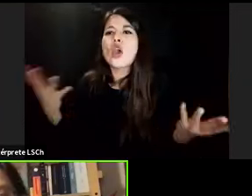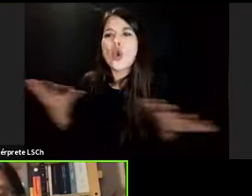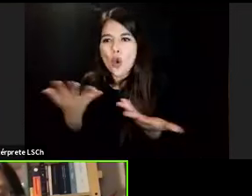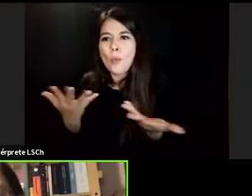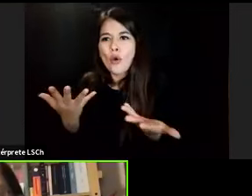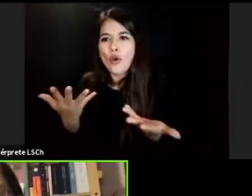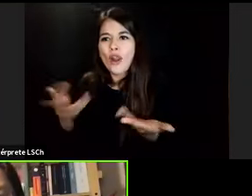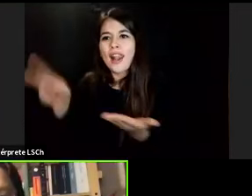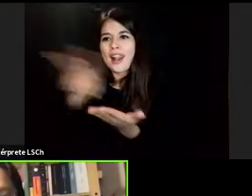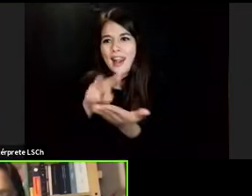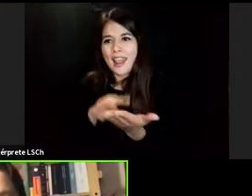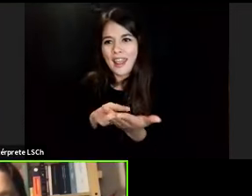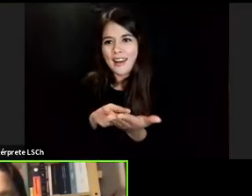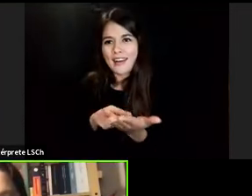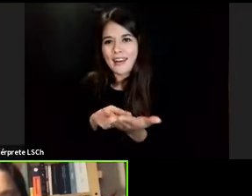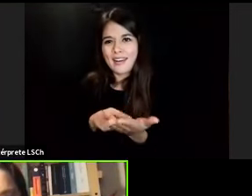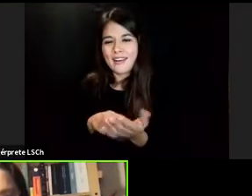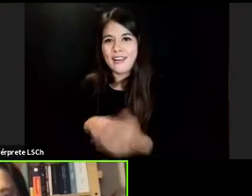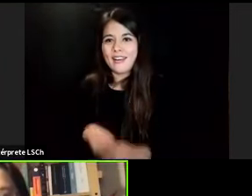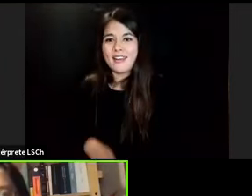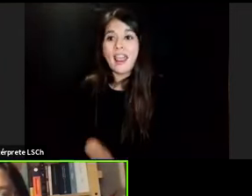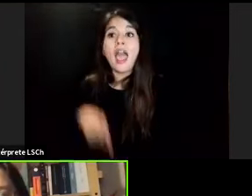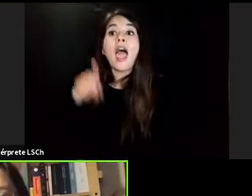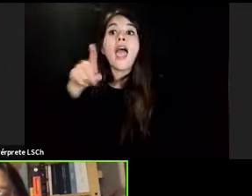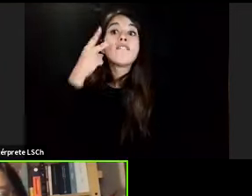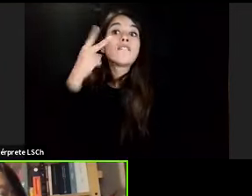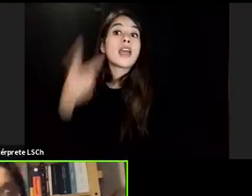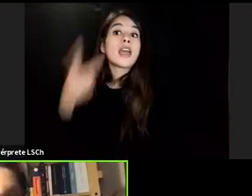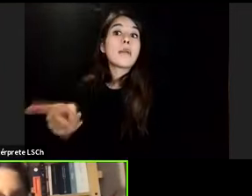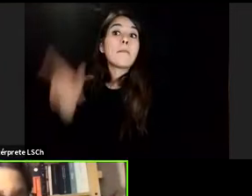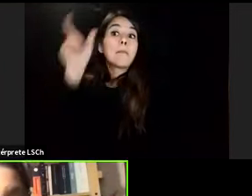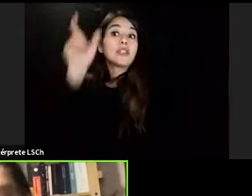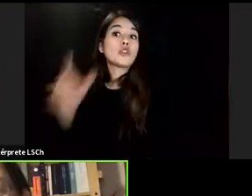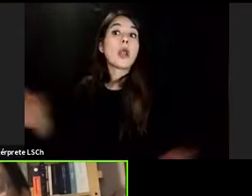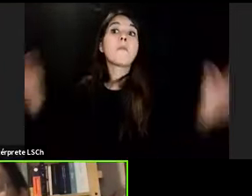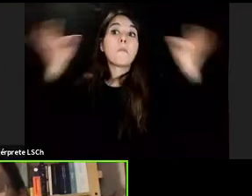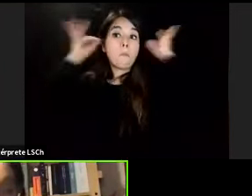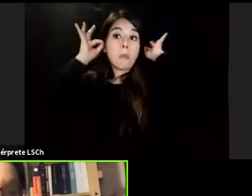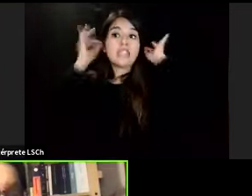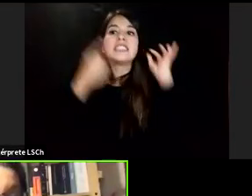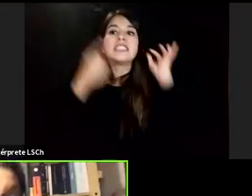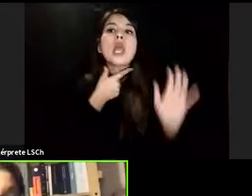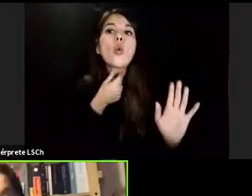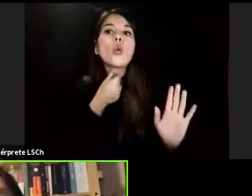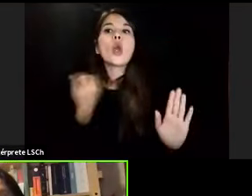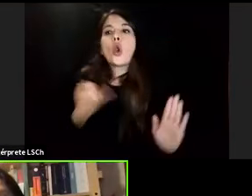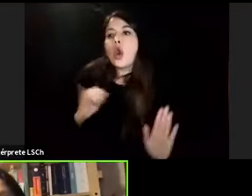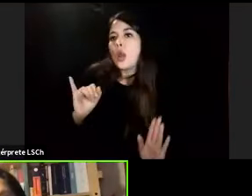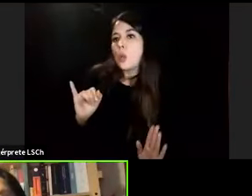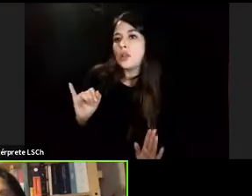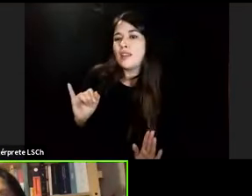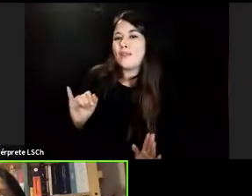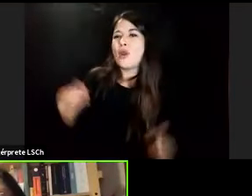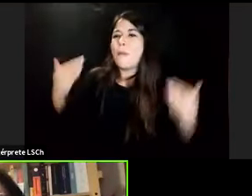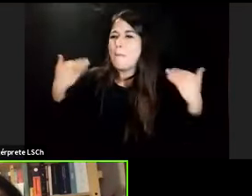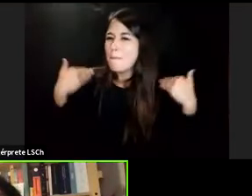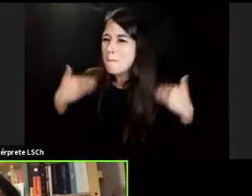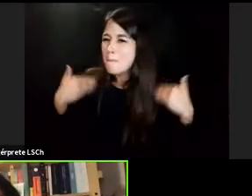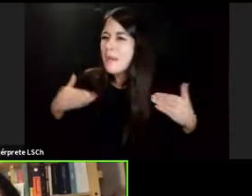si les gustó no pero está esa esa esa práctica continua de mi parte en relación al audio y también porque se